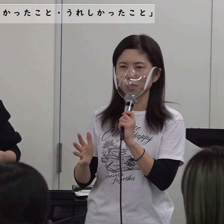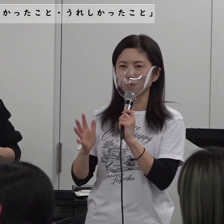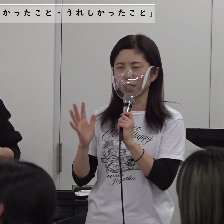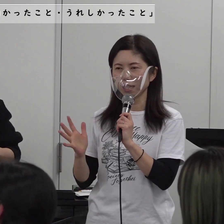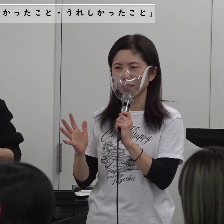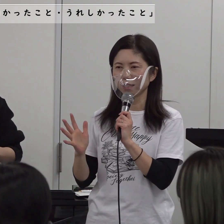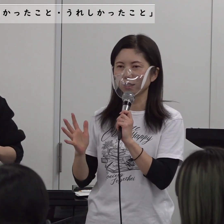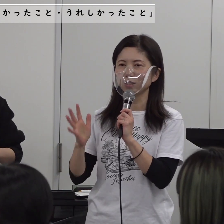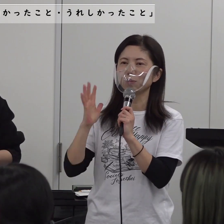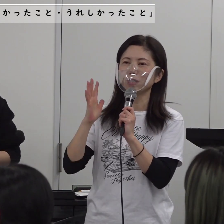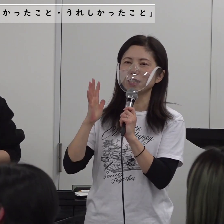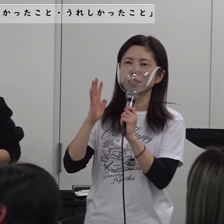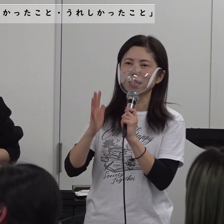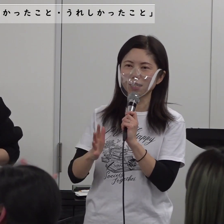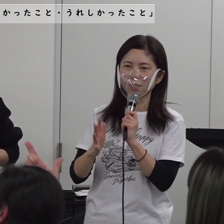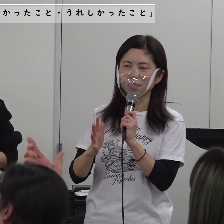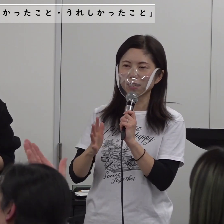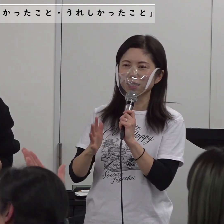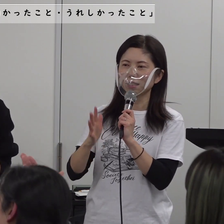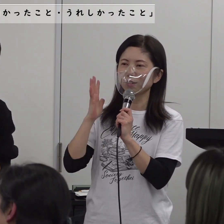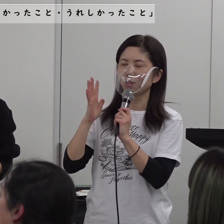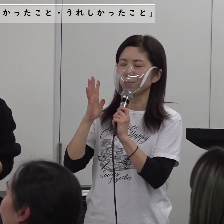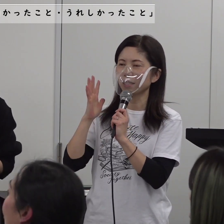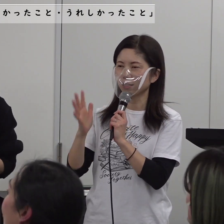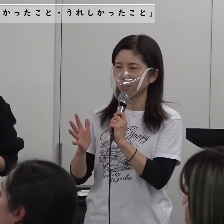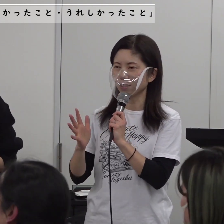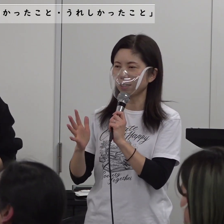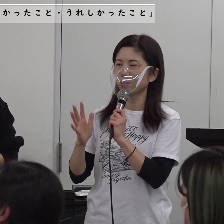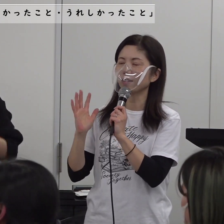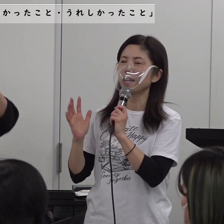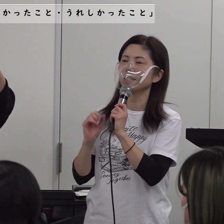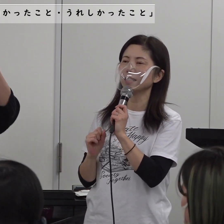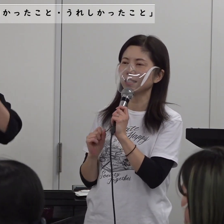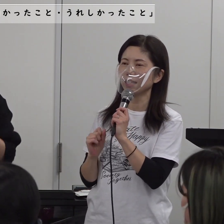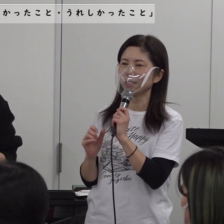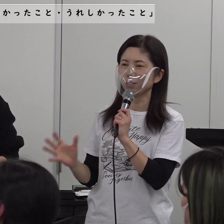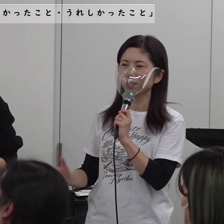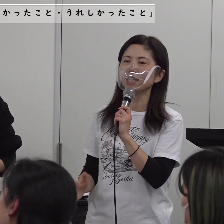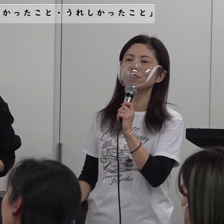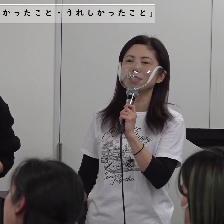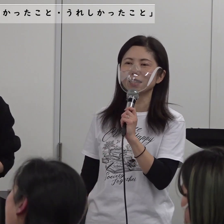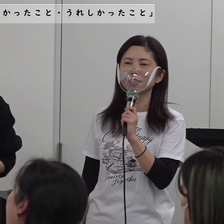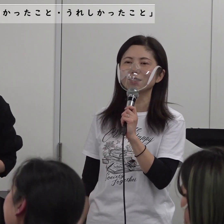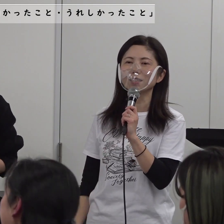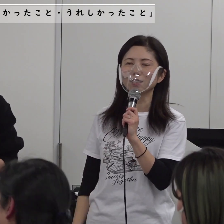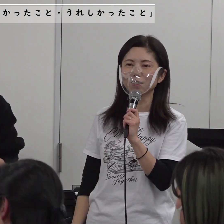次の道は右、次の道は左、信号をまっすぐっていうこと判断して一緒に歩いていらっしゃるんですよね